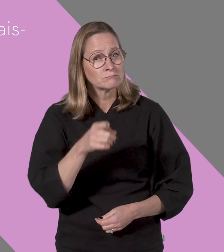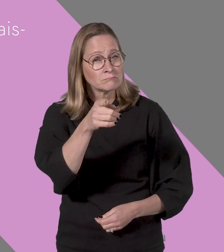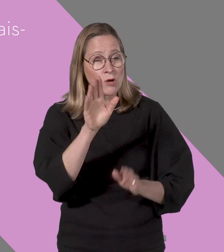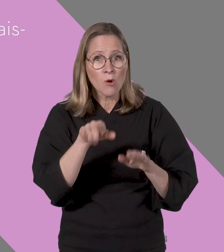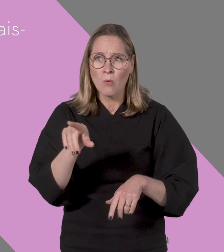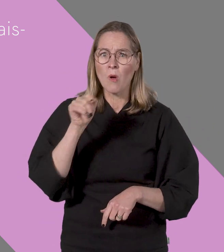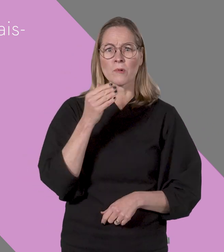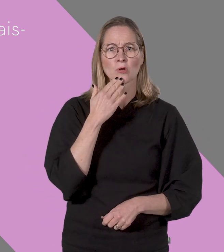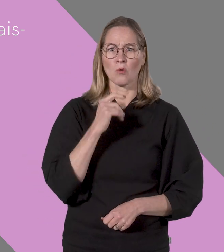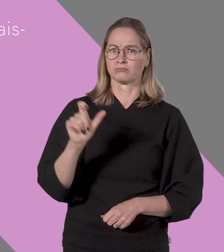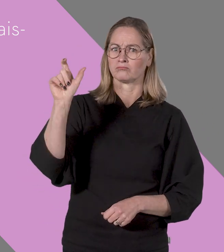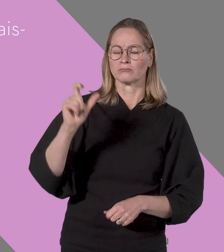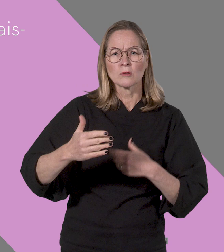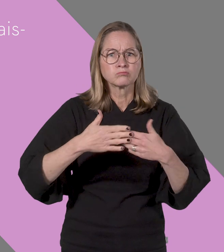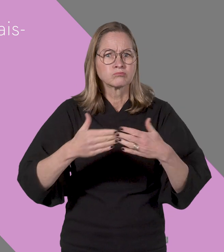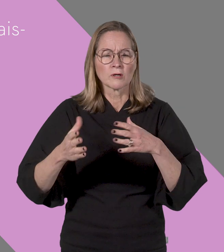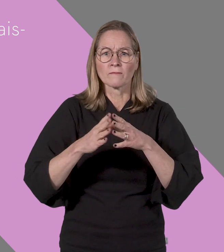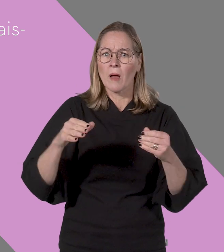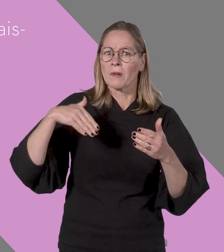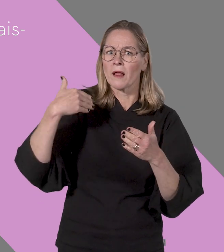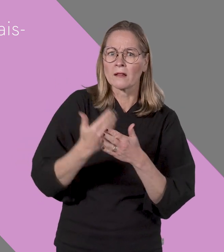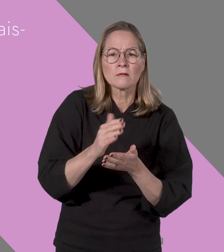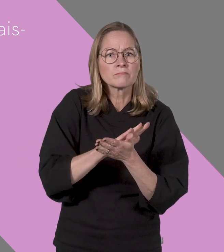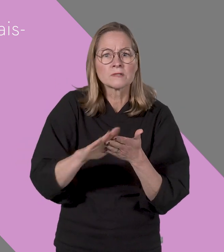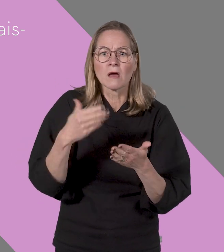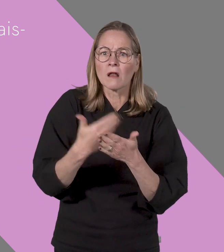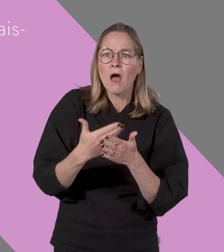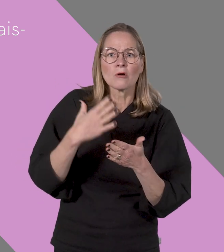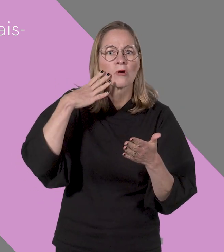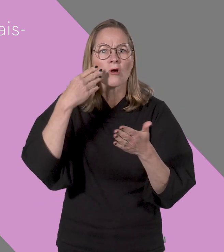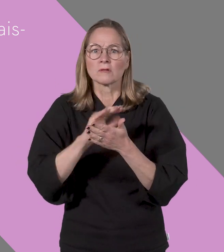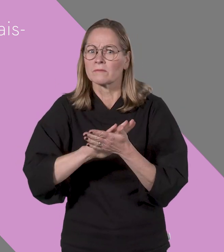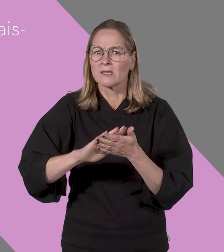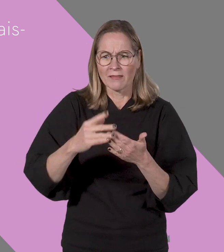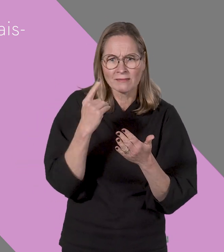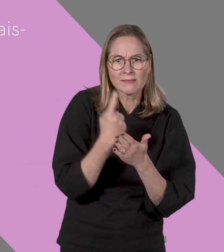Oletko huomannut jonkun tekevän vapaa- ehtoisena ja ilman rahallista korvausta -